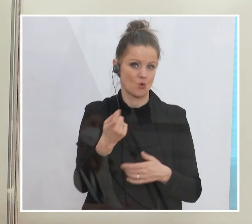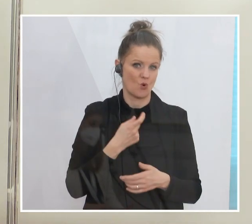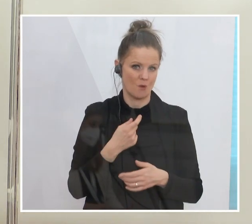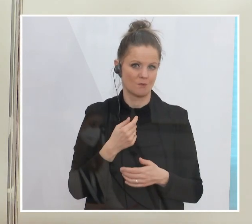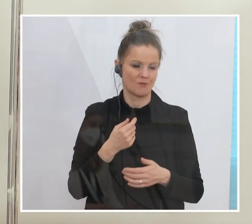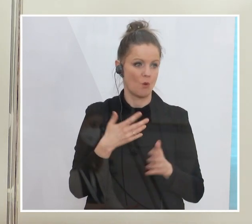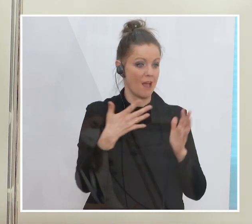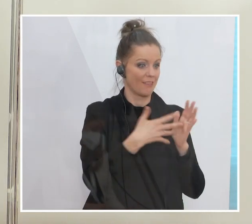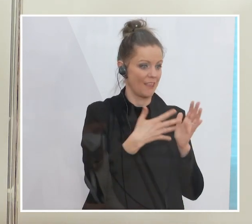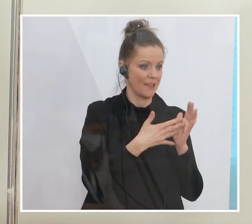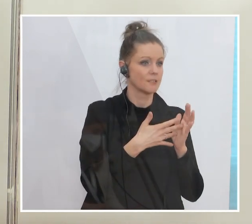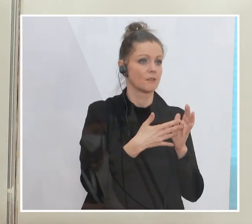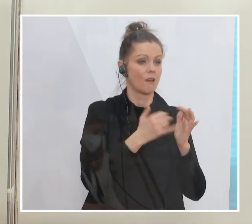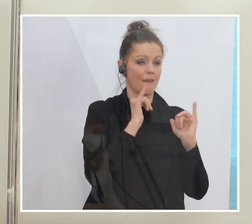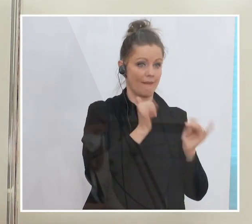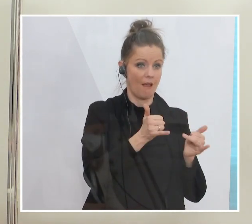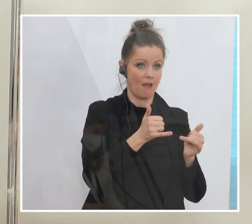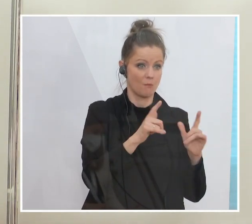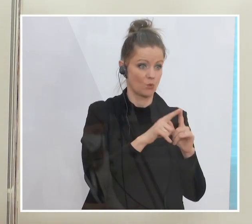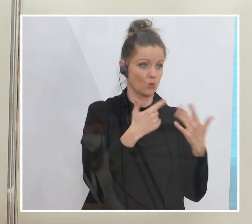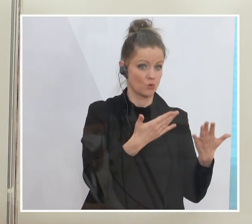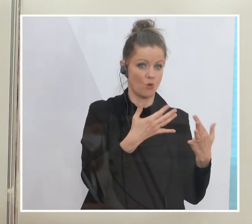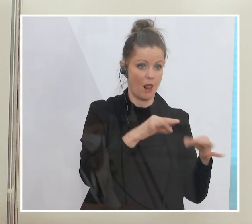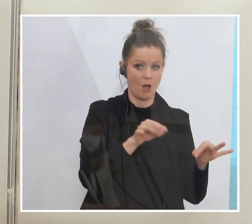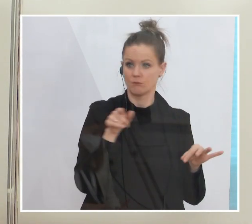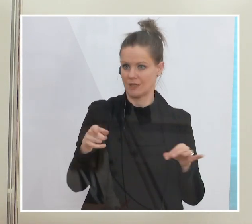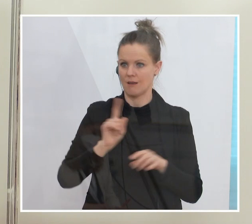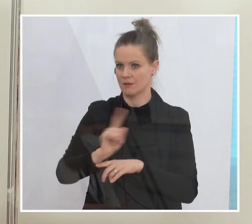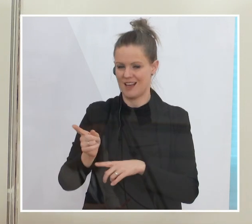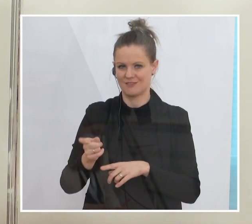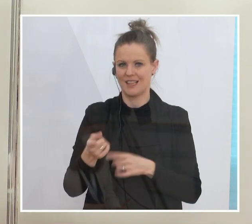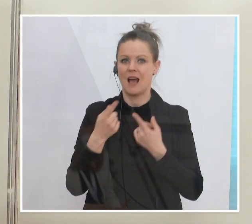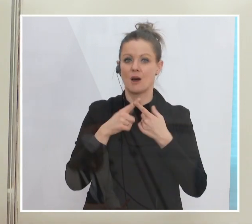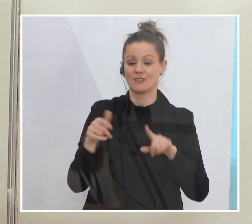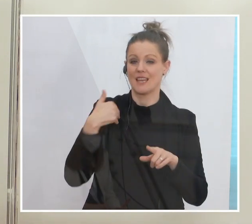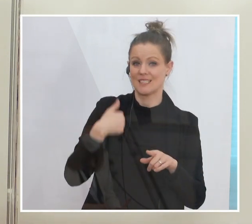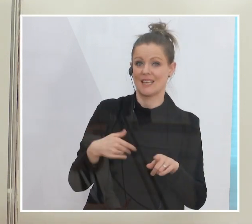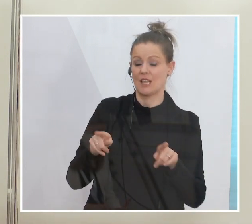Tests betrifft, die Testmethoden. Auf der anderen Seite ist es ja auch, weil es ein